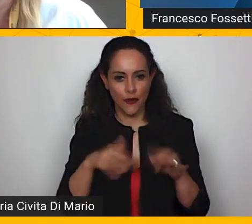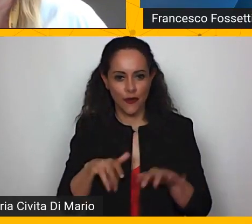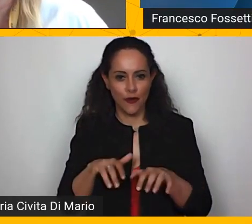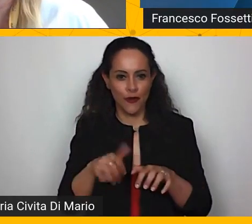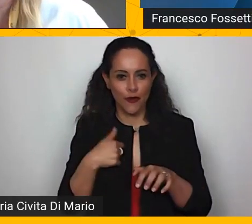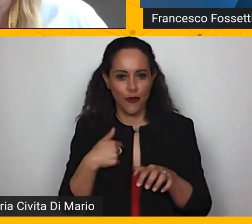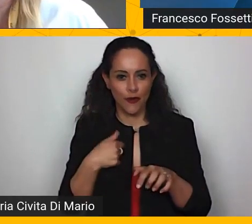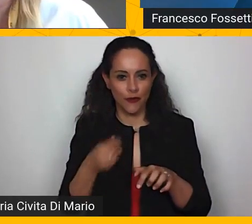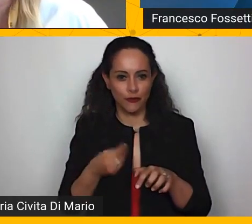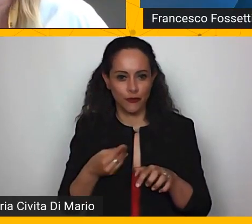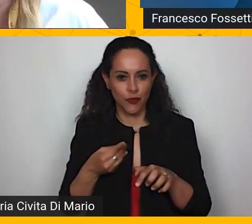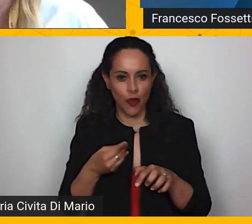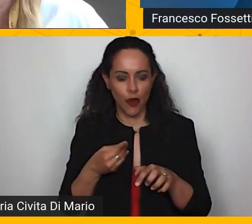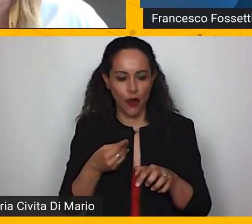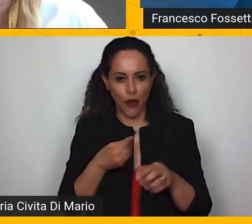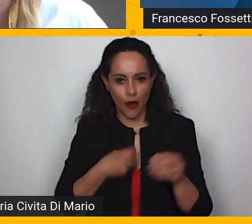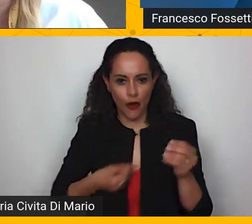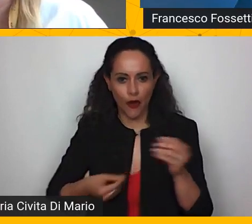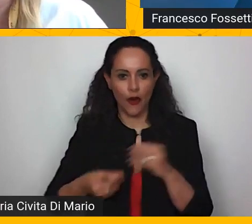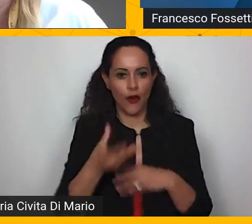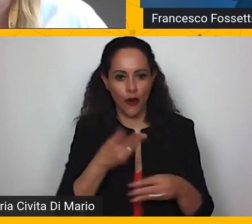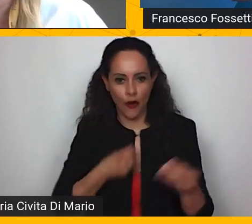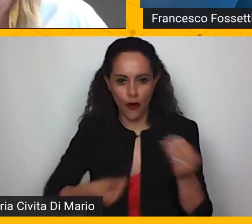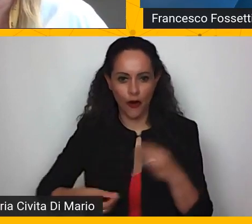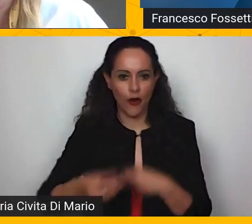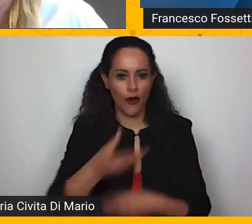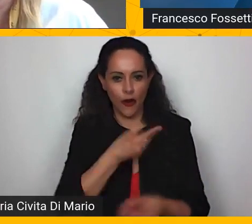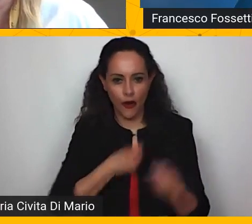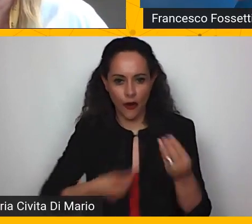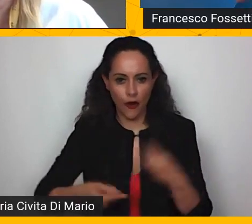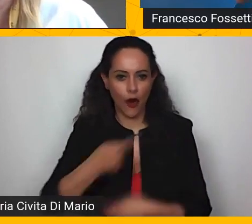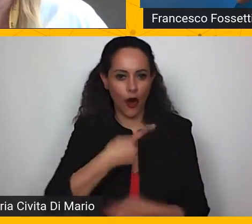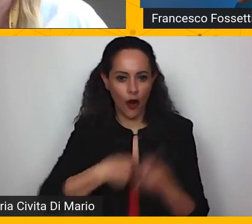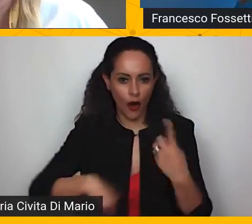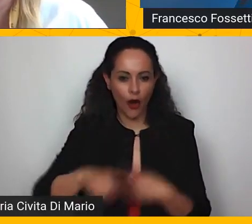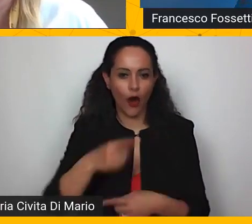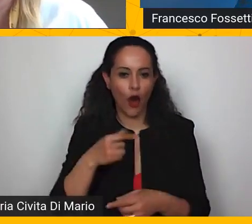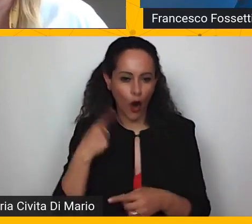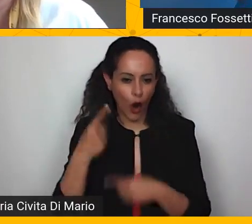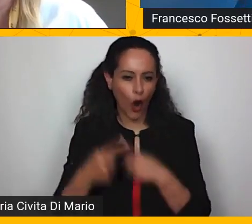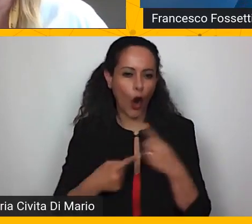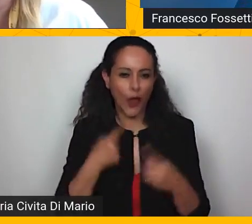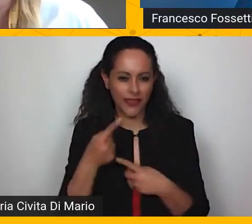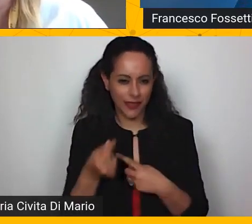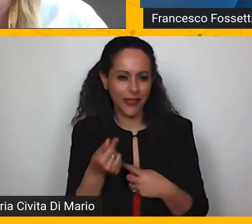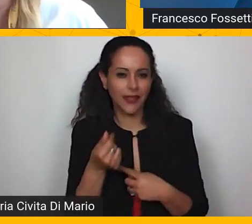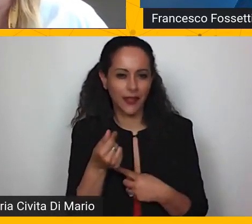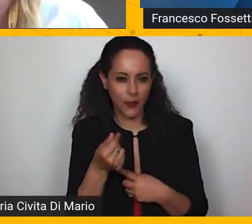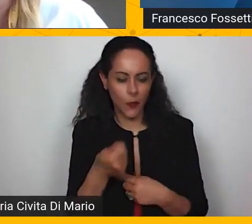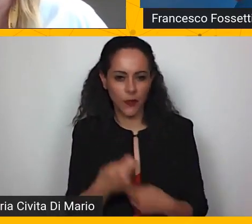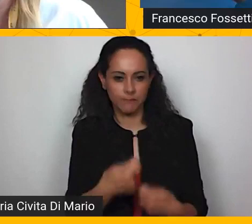utenti ehm un flusso di